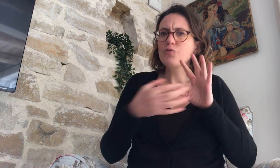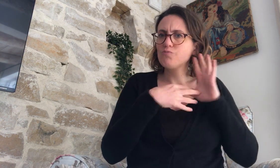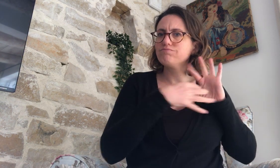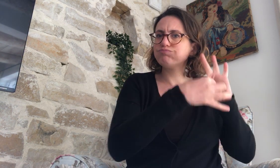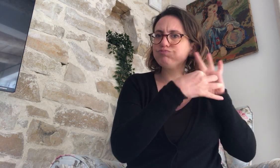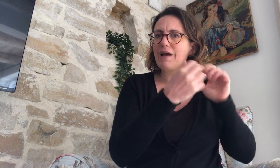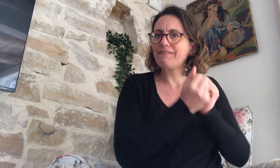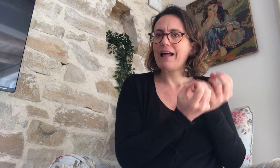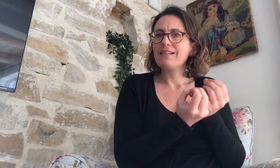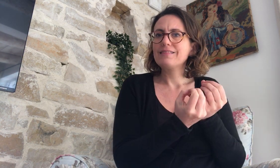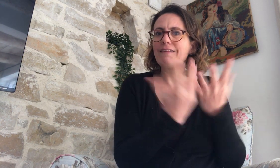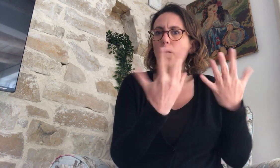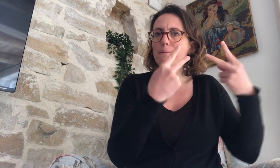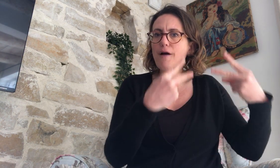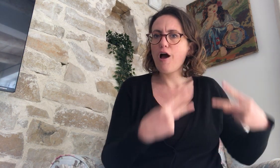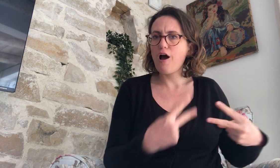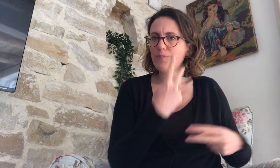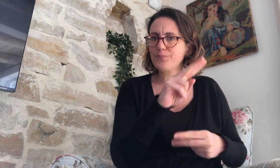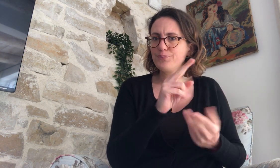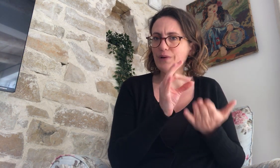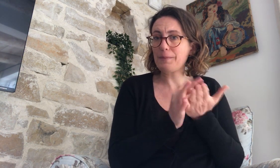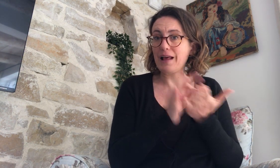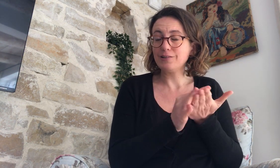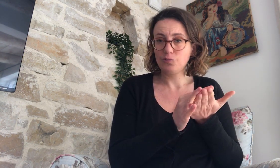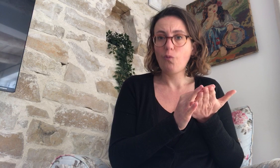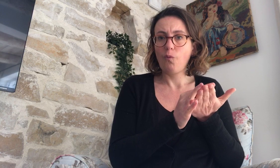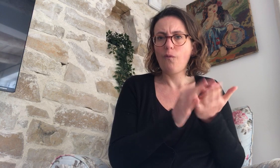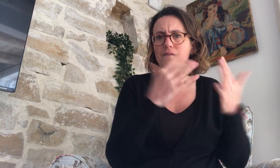Nous sommes en relation avec le développeur de l'application.